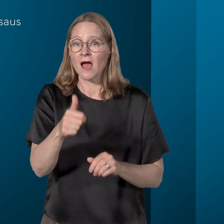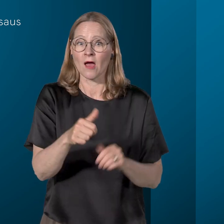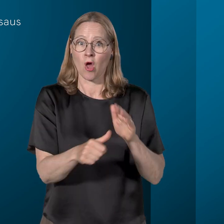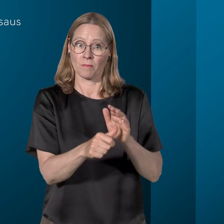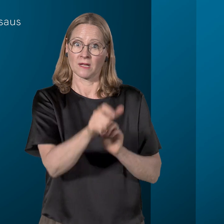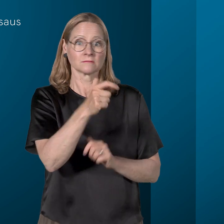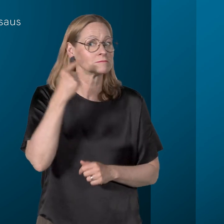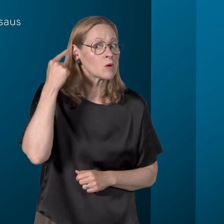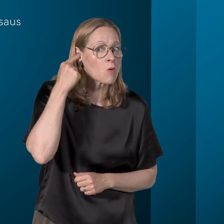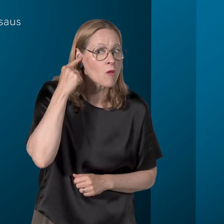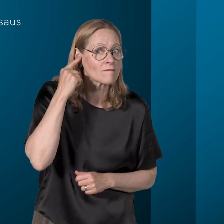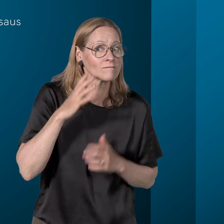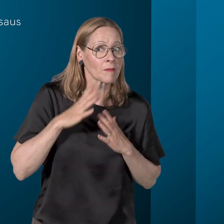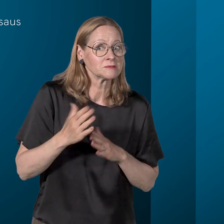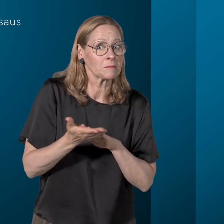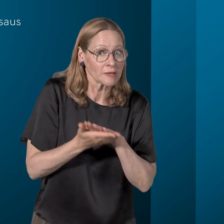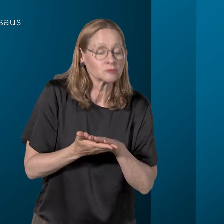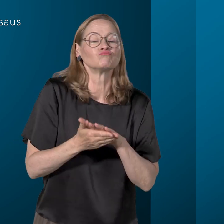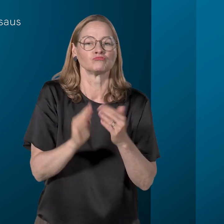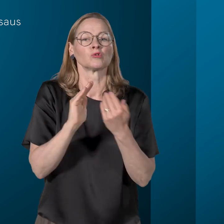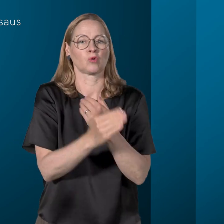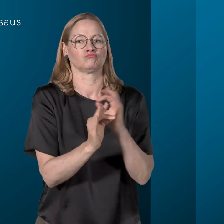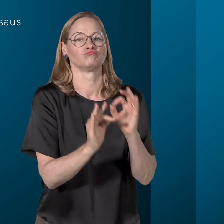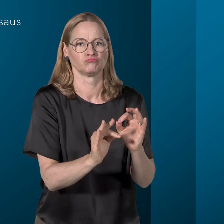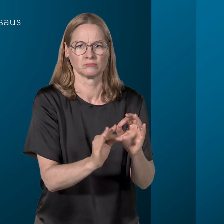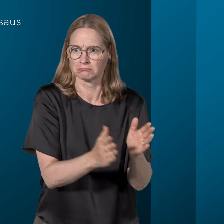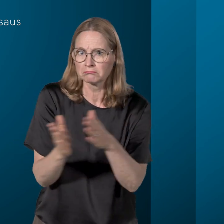ennen kaikkea oppilaan kuulovamman perusteella, -